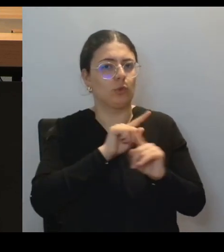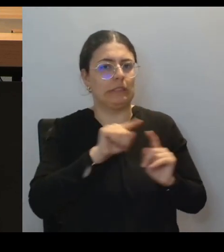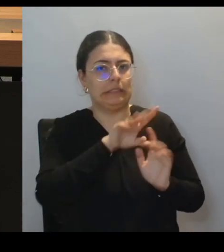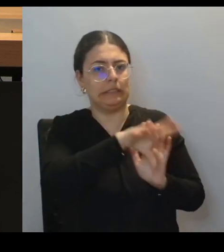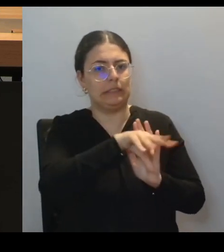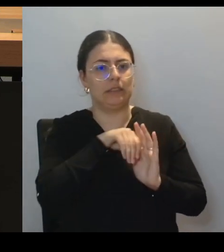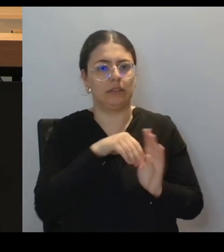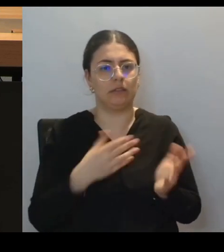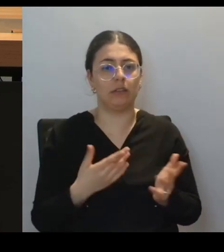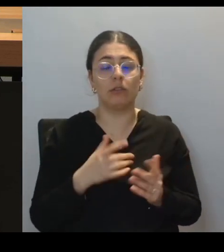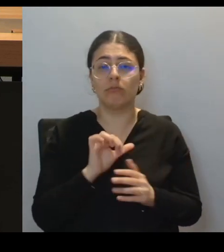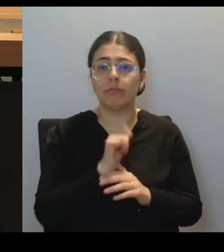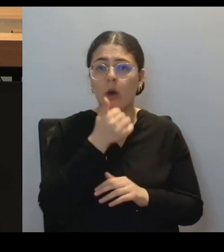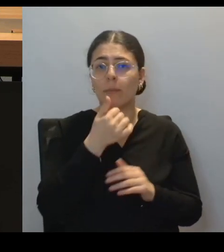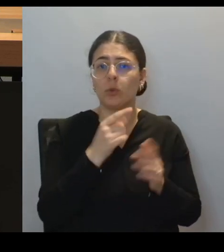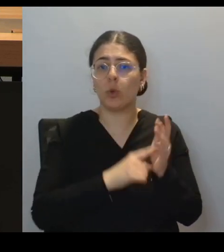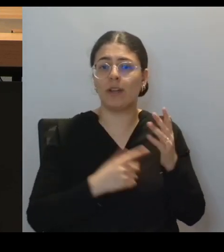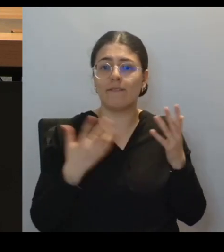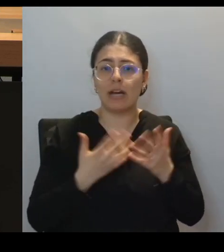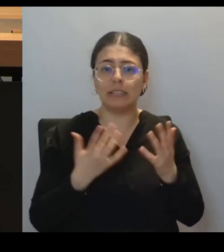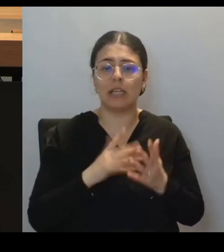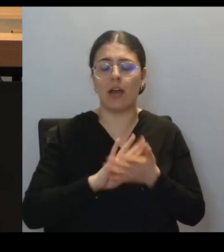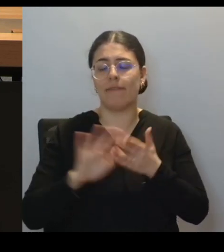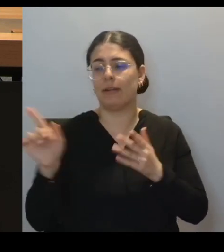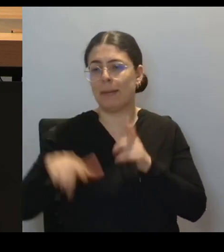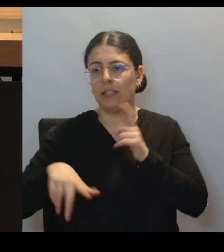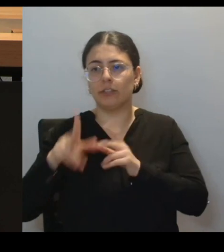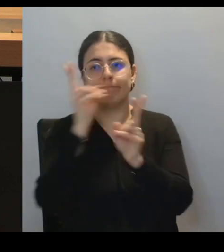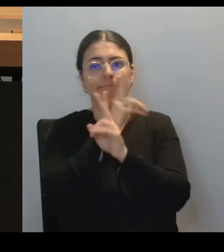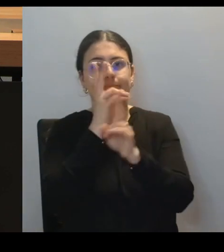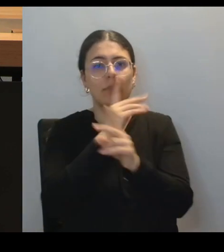Aufwand, Unerreichbarkeit oder Scham über die Armut und um verdeckte